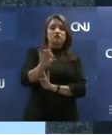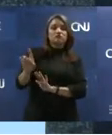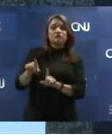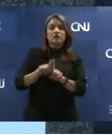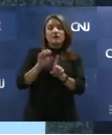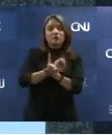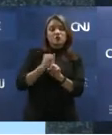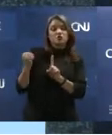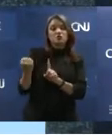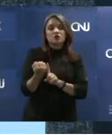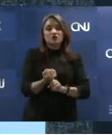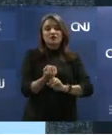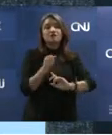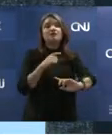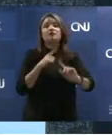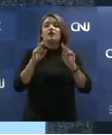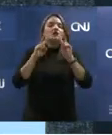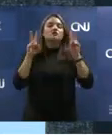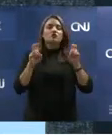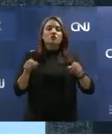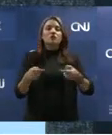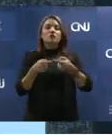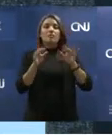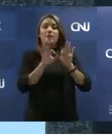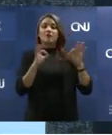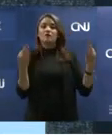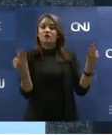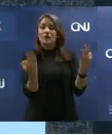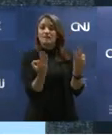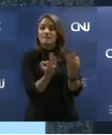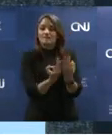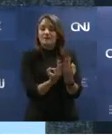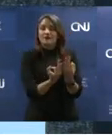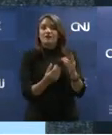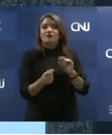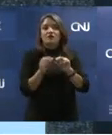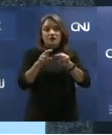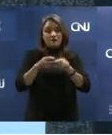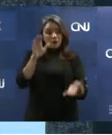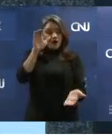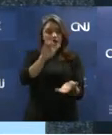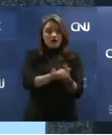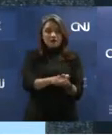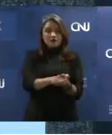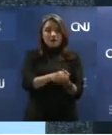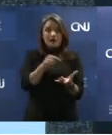à família constituída pelo casamento. A cooperação